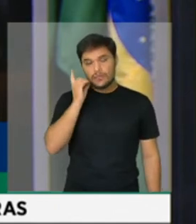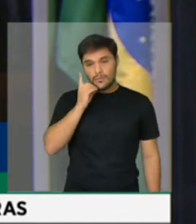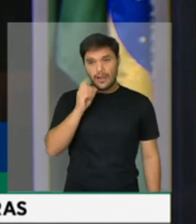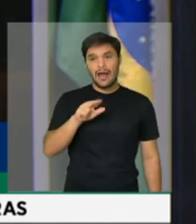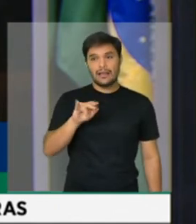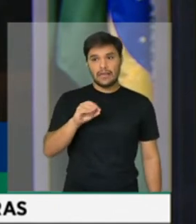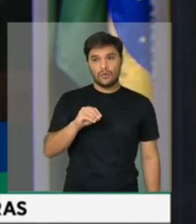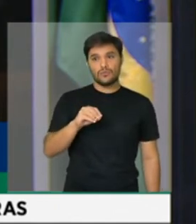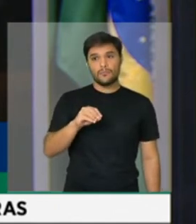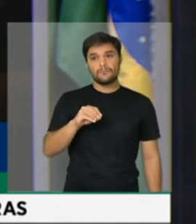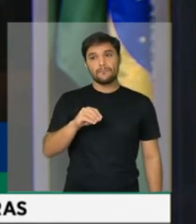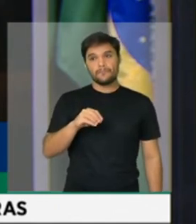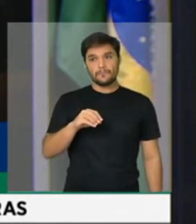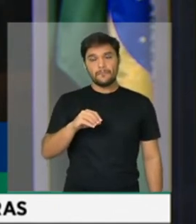PT DO PARANÁ , NÚMERO 178 DO